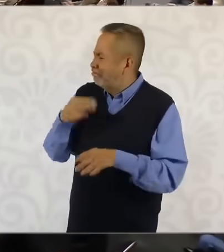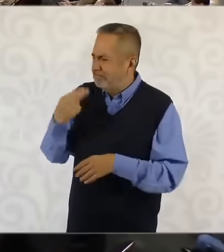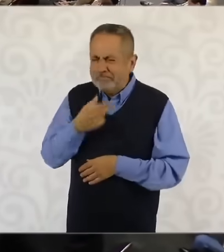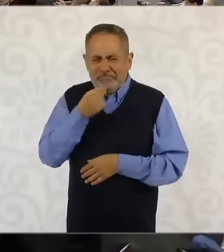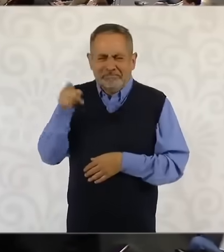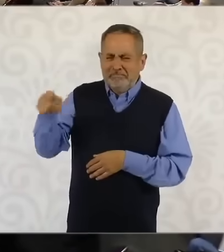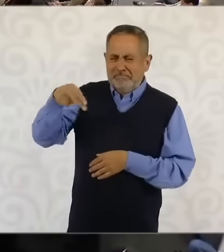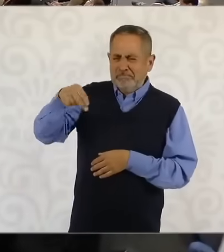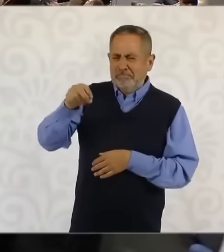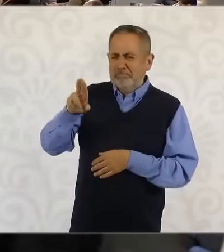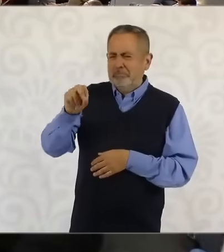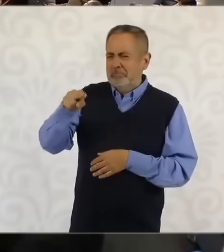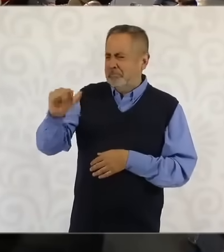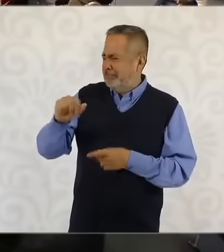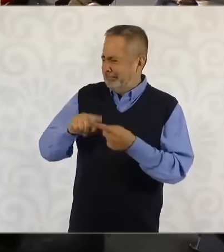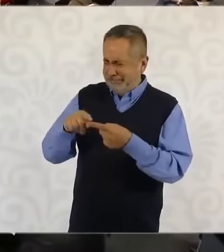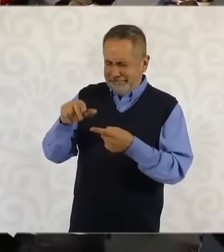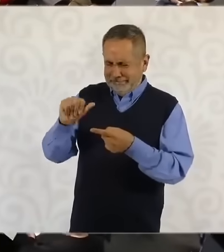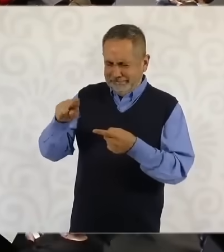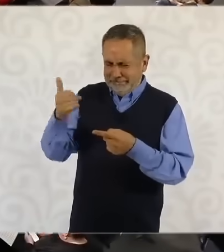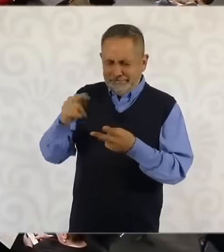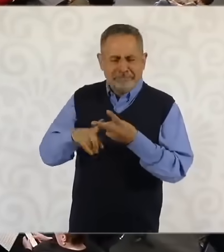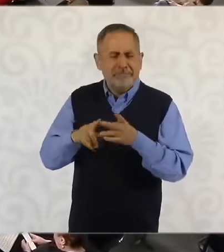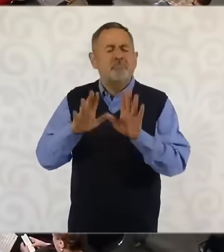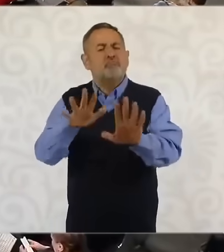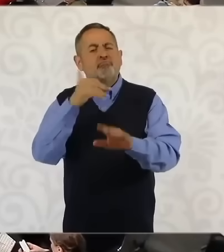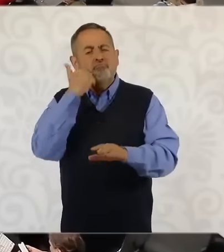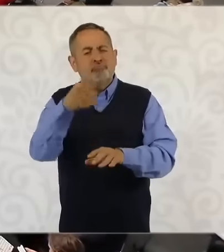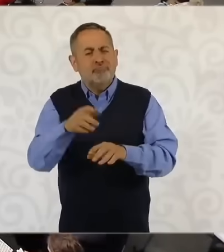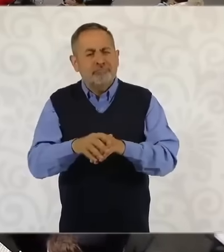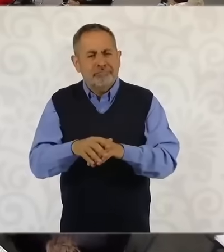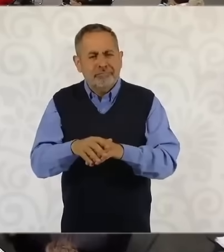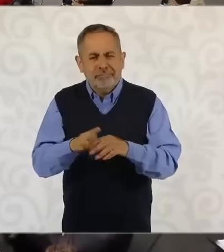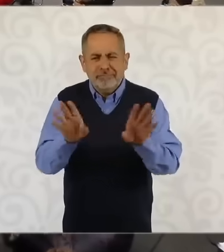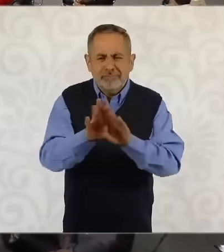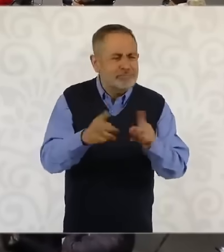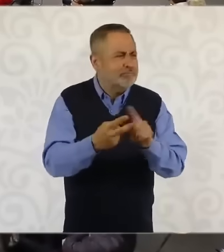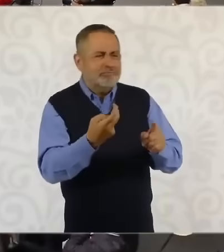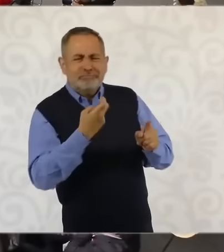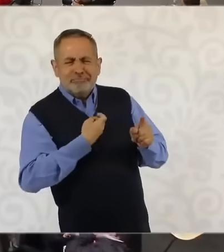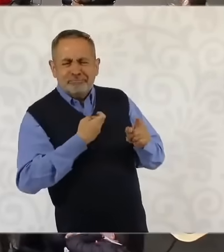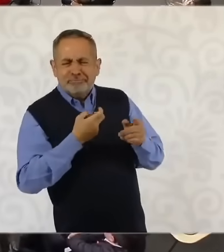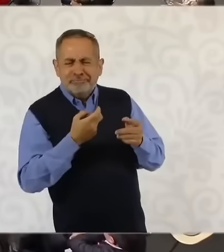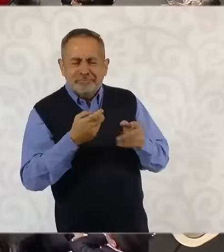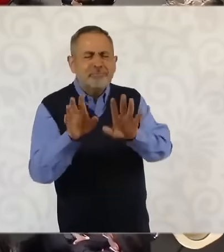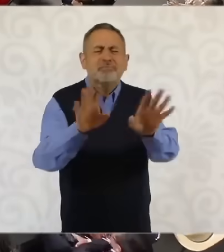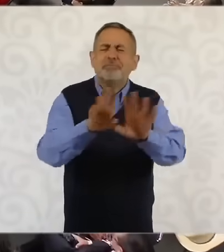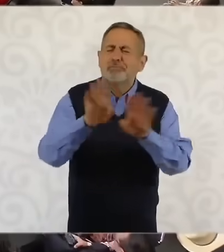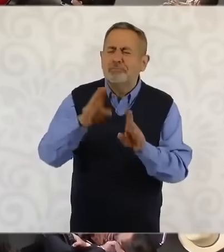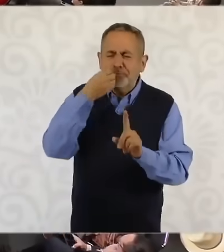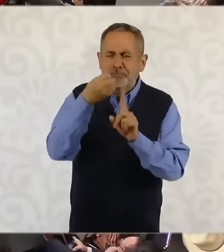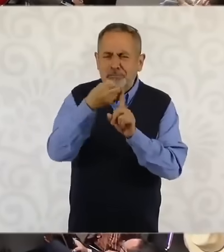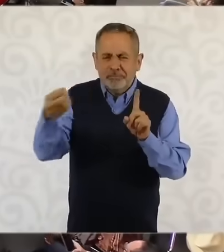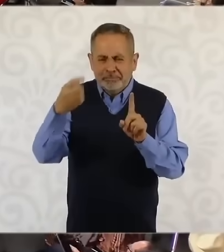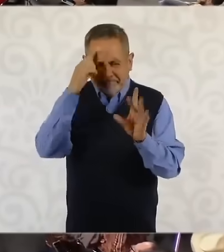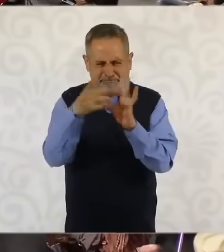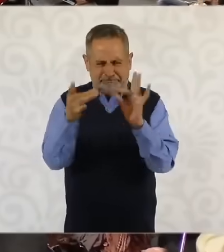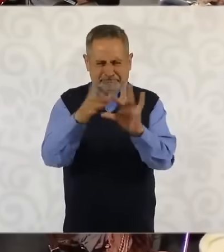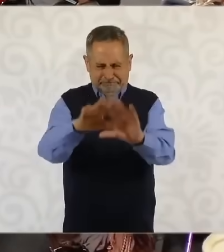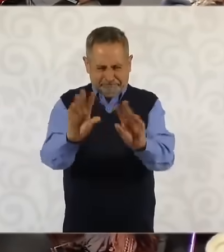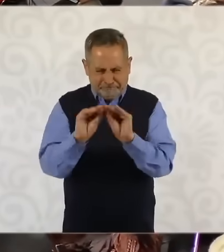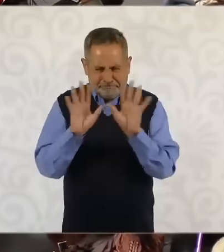y Anaya una moción de por alusiones personales ¿no una moción de ilustración ah porque le voy